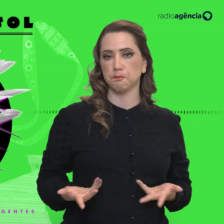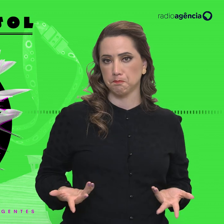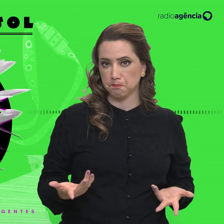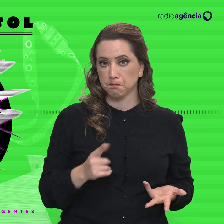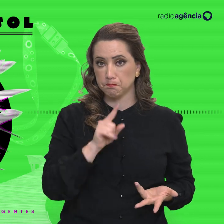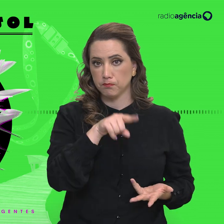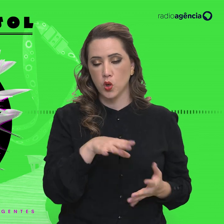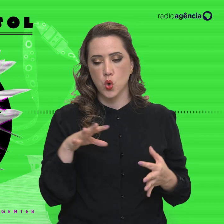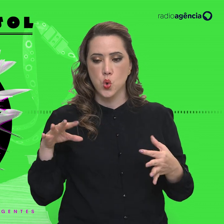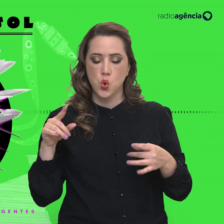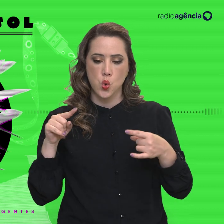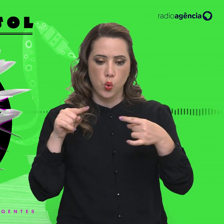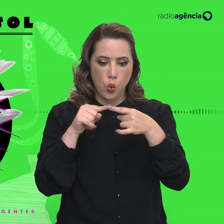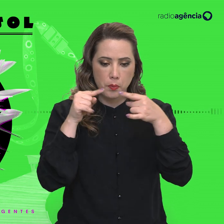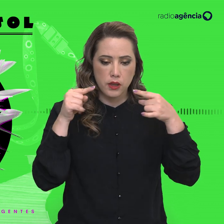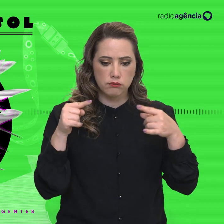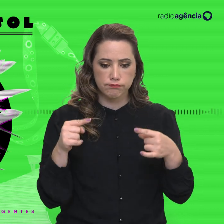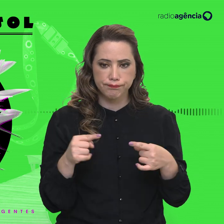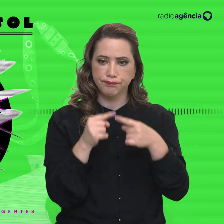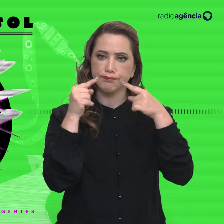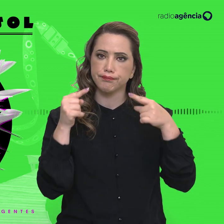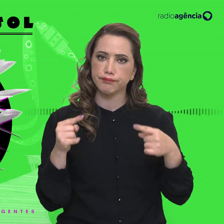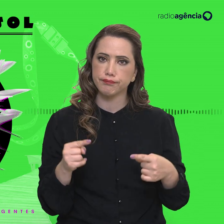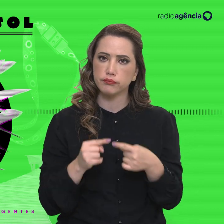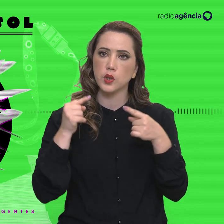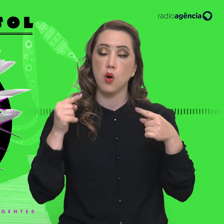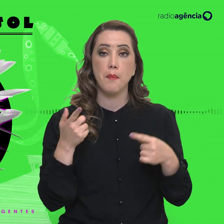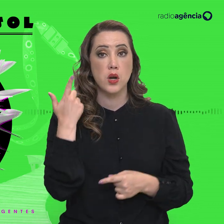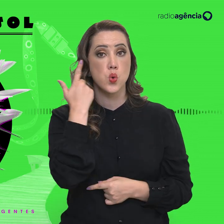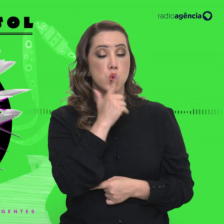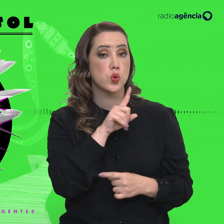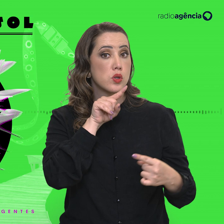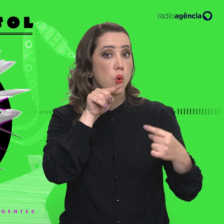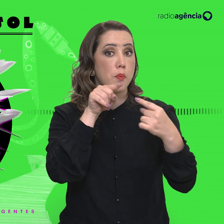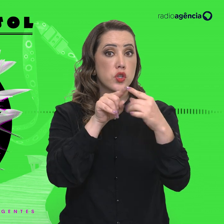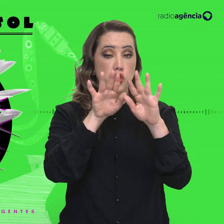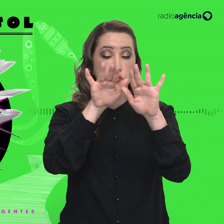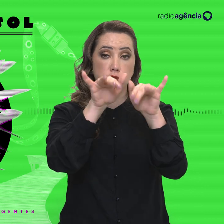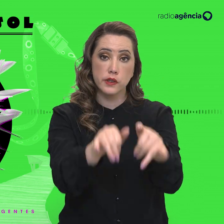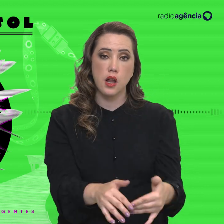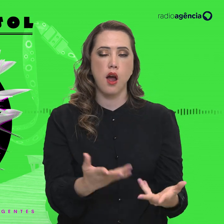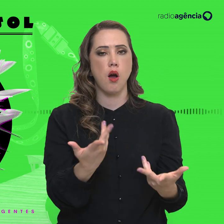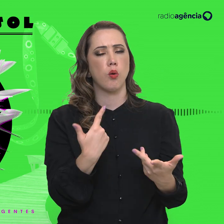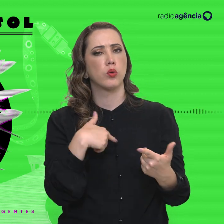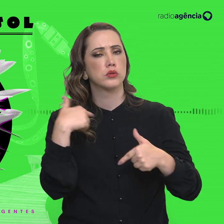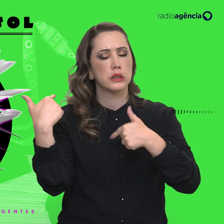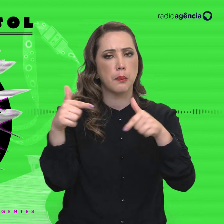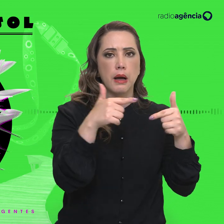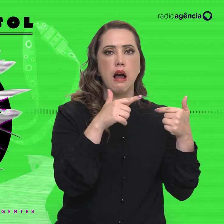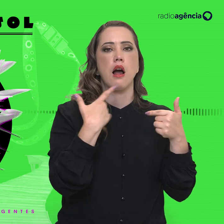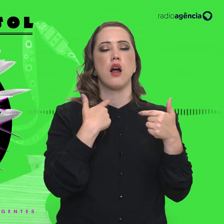combinação engenhosa para conseguir um fim. Por extensão, habilidade, astúcia, esperteza.